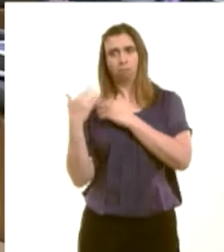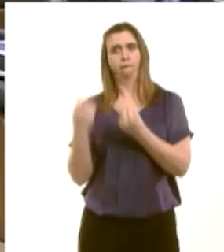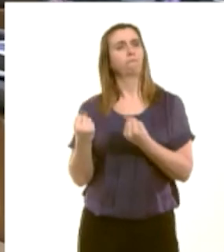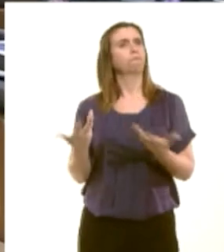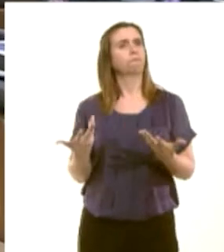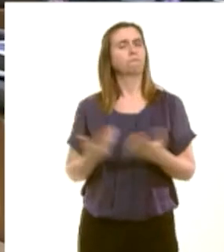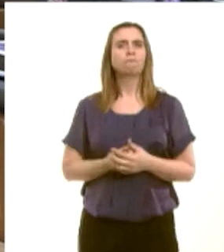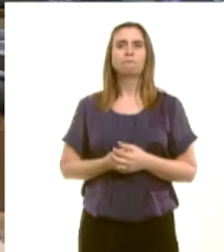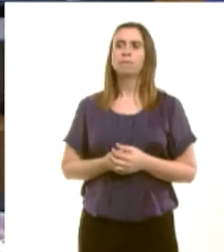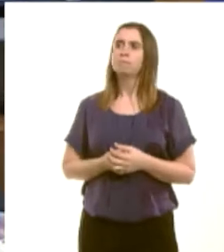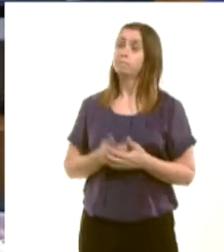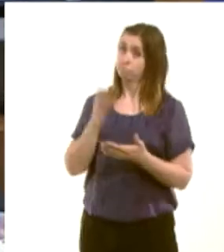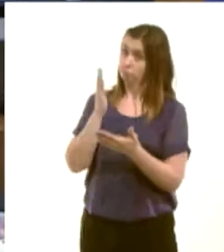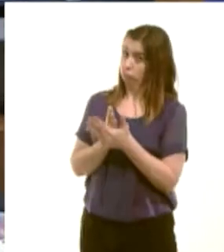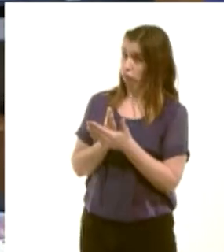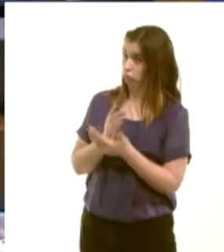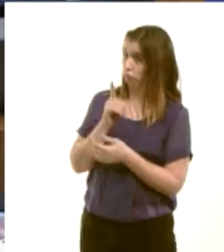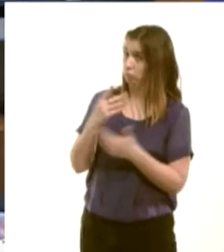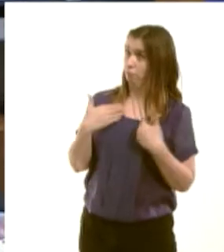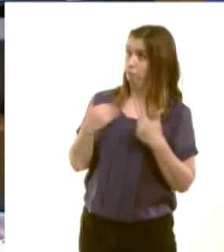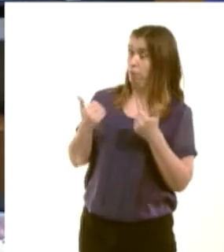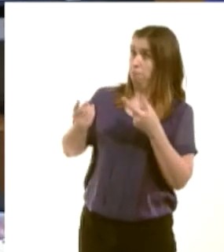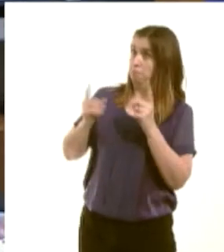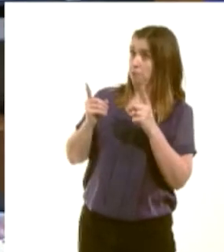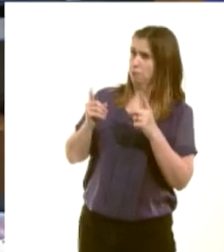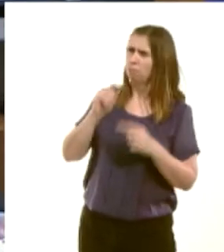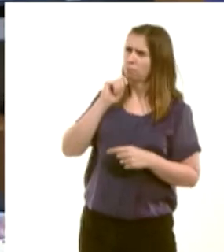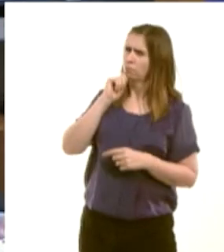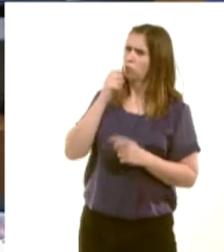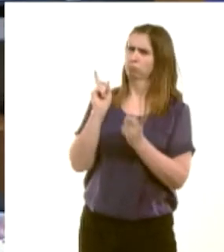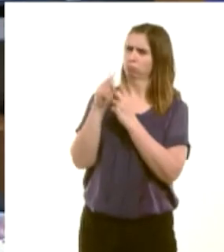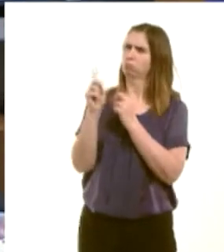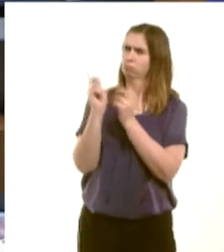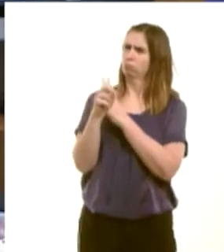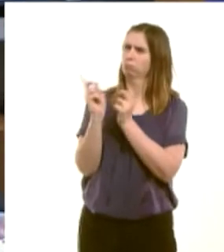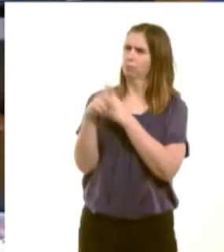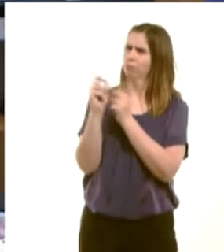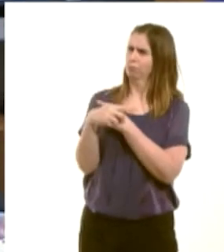i ddweud bod ymatebion wedi dod atom ni nawr oddi wrth dri oír byrddau iechyd, a hefyd